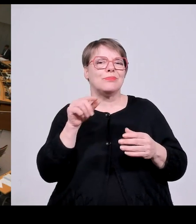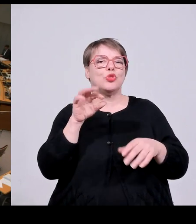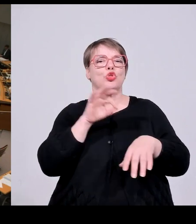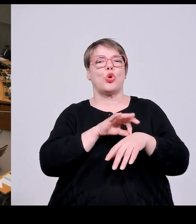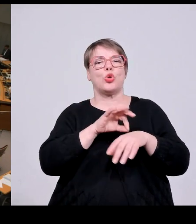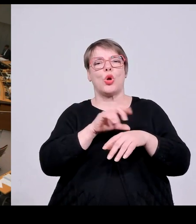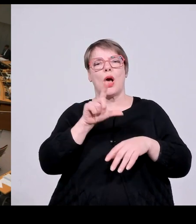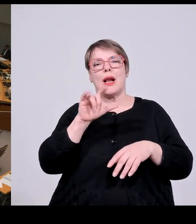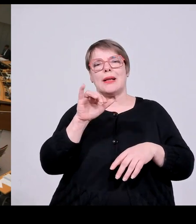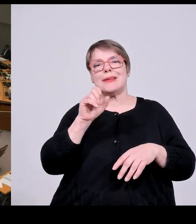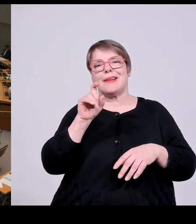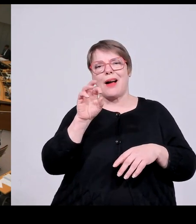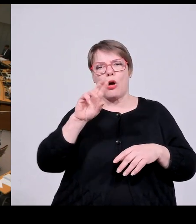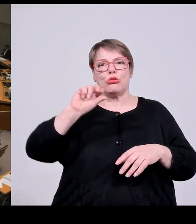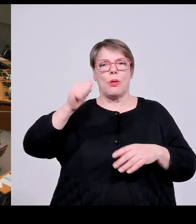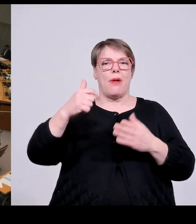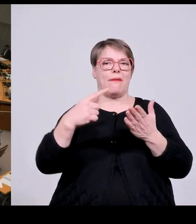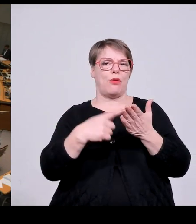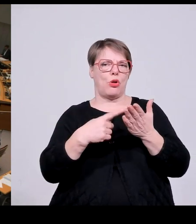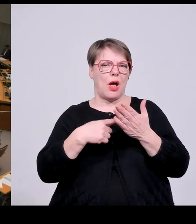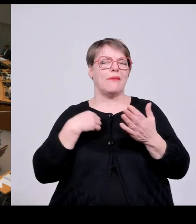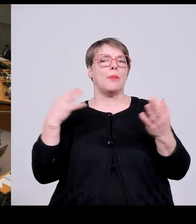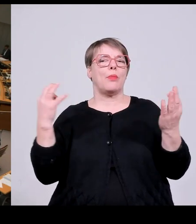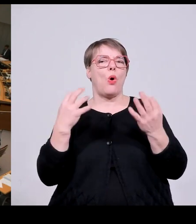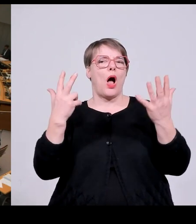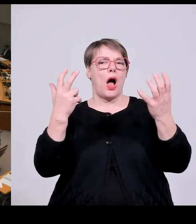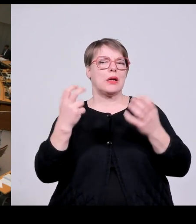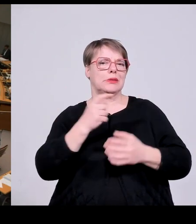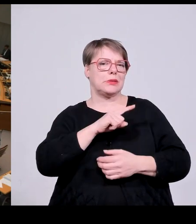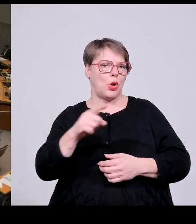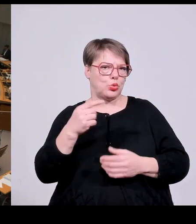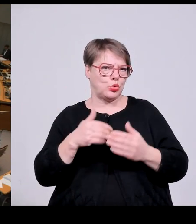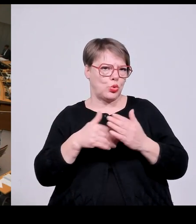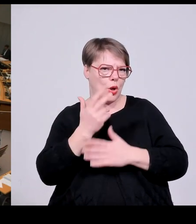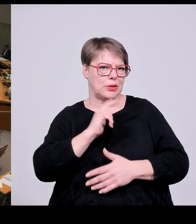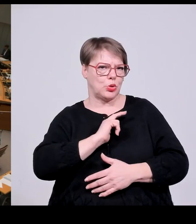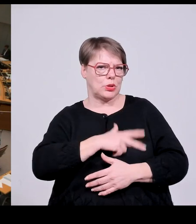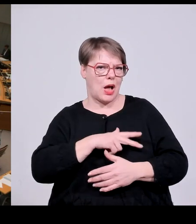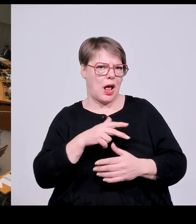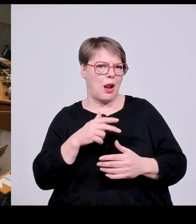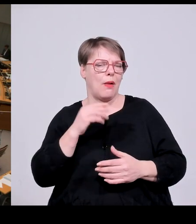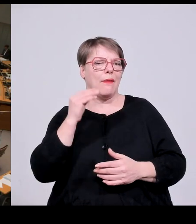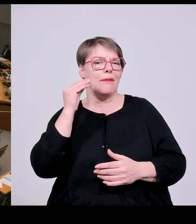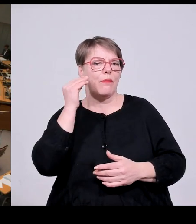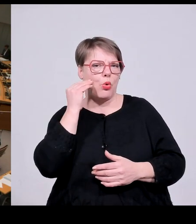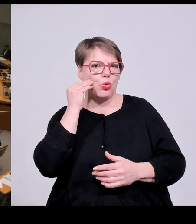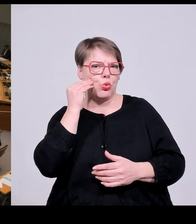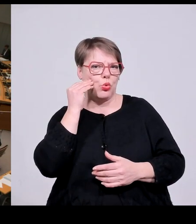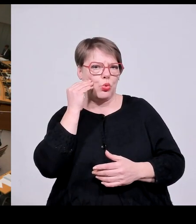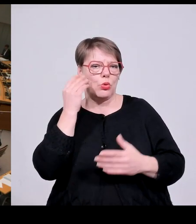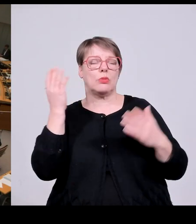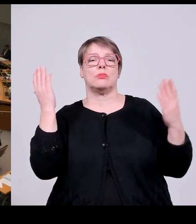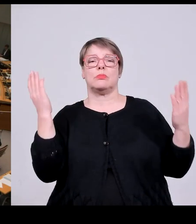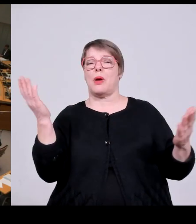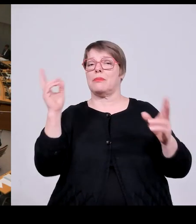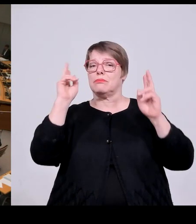alle wollten, schaffen wir es, so schnell, so viele Wohnungen zu bauen? Wir sehen jetzt ist auf Bundesebene wieder, heißt Nee,